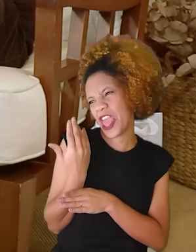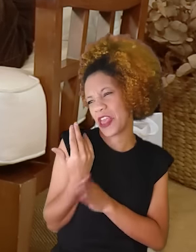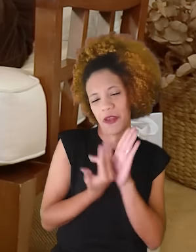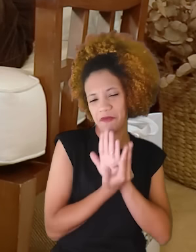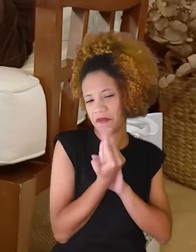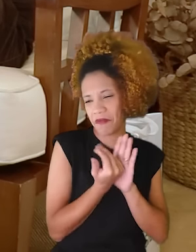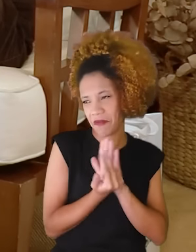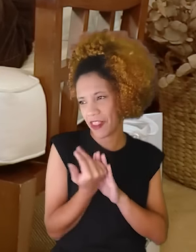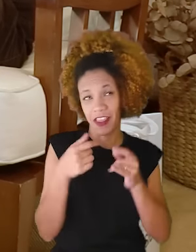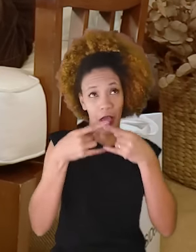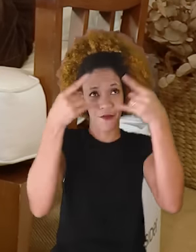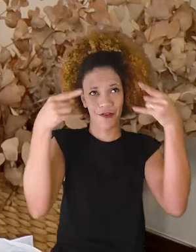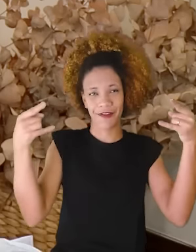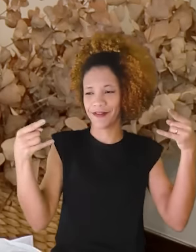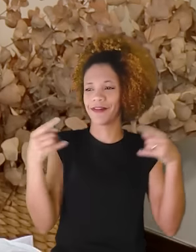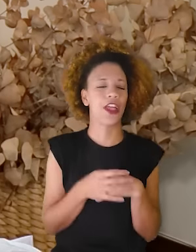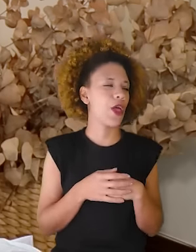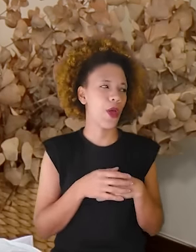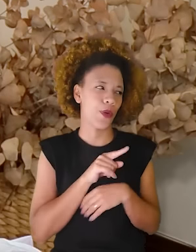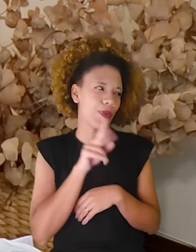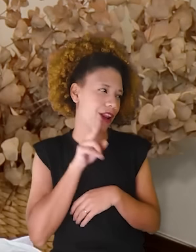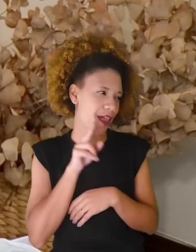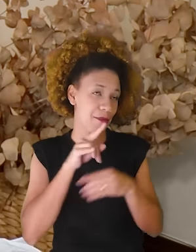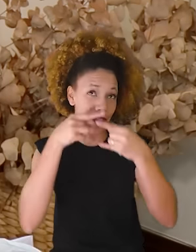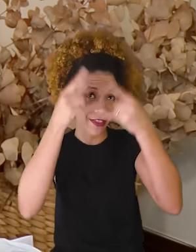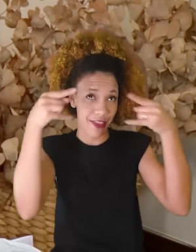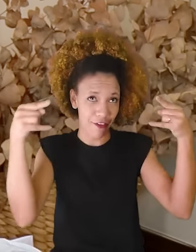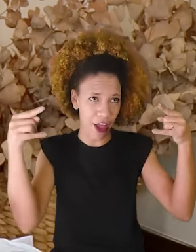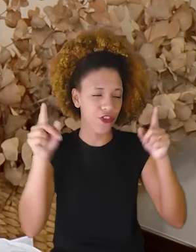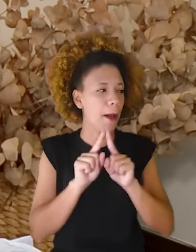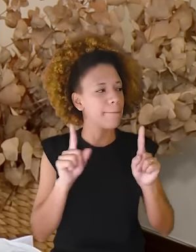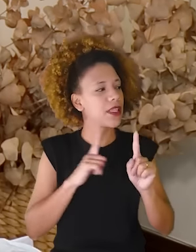a isso eu lembro eu lembro não lembro dessa da faixa mas eu lembro que você fez uma campanha